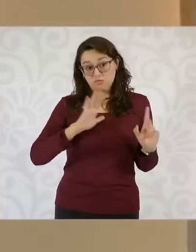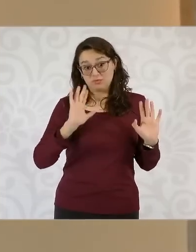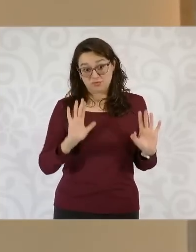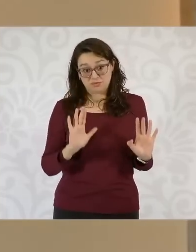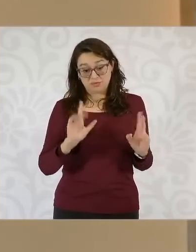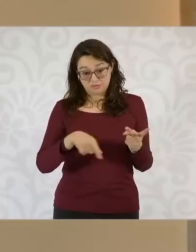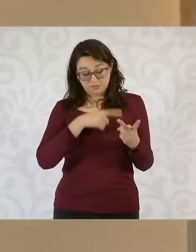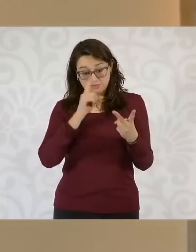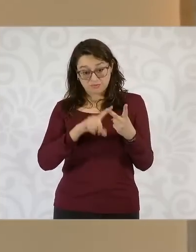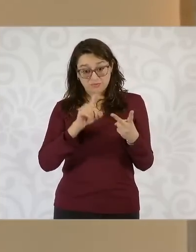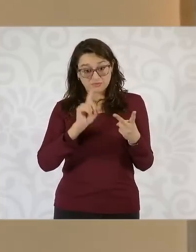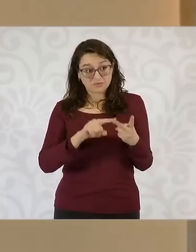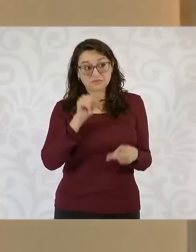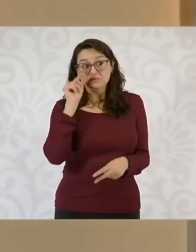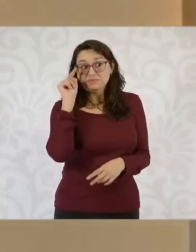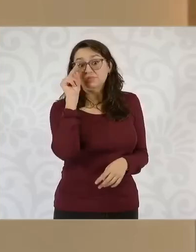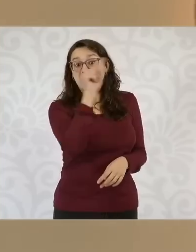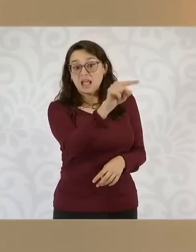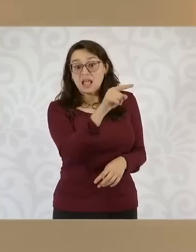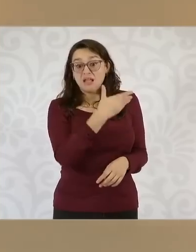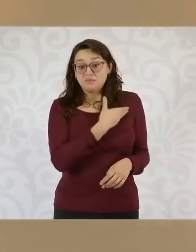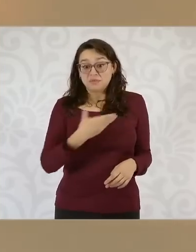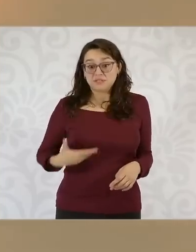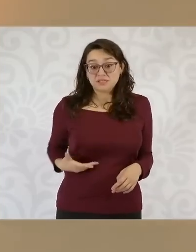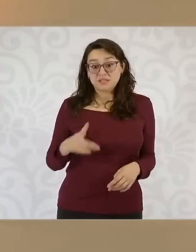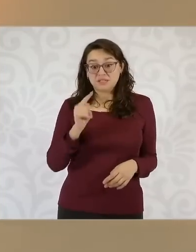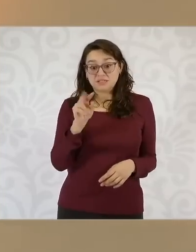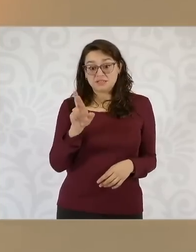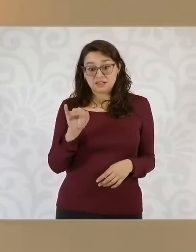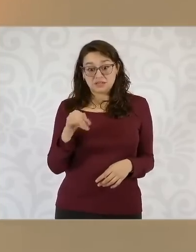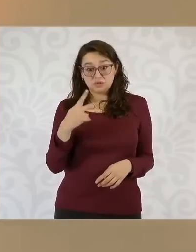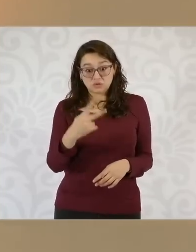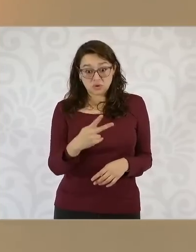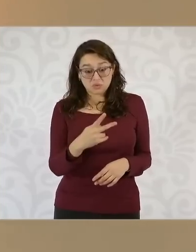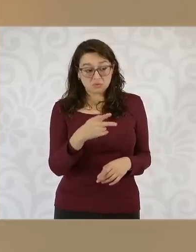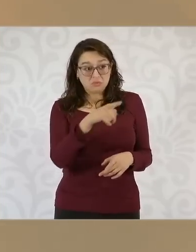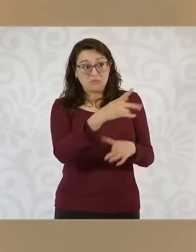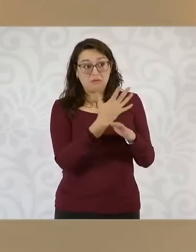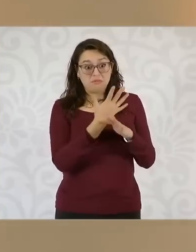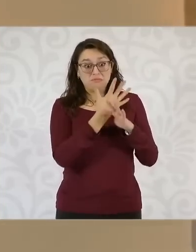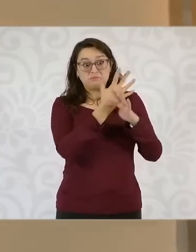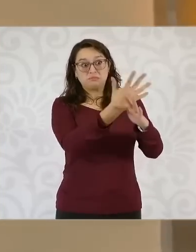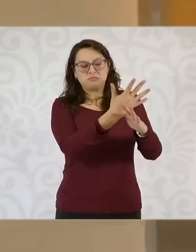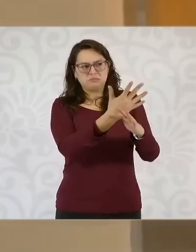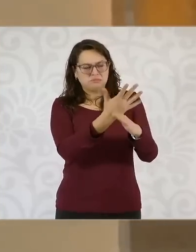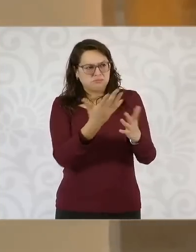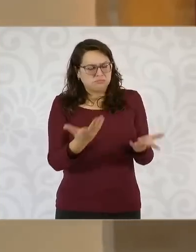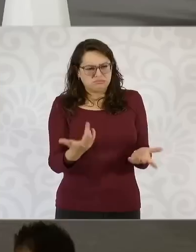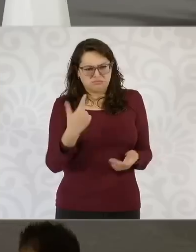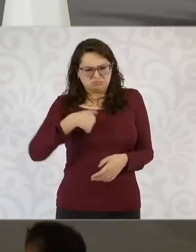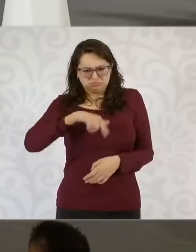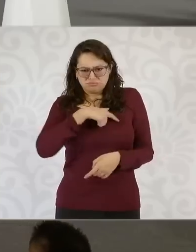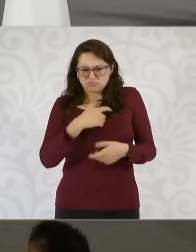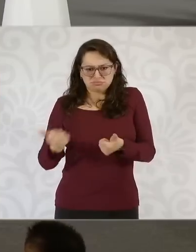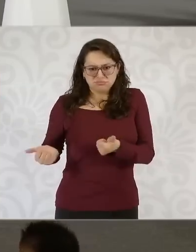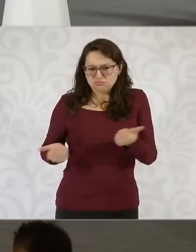tenemos repito más importación de Estados Unidos que exportación bien ahora por qué